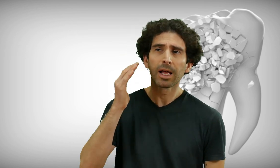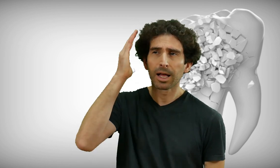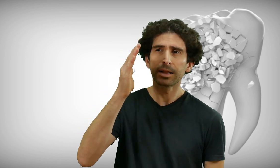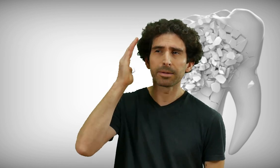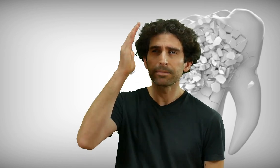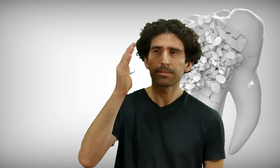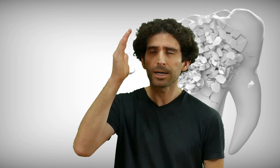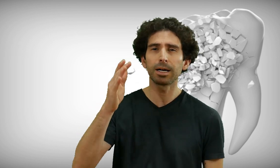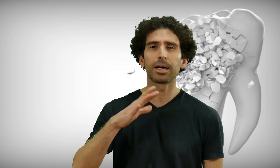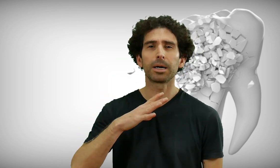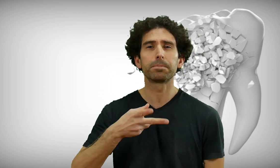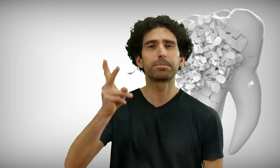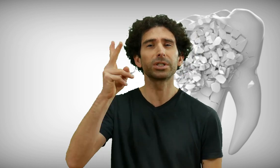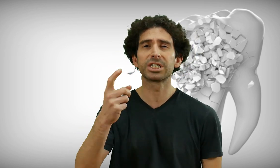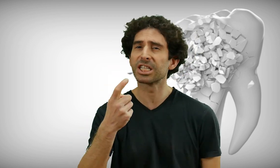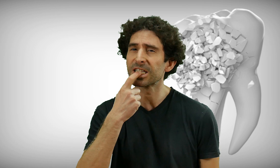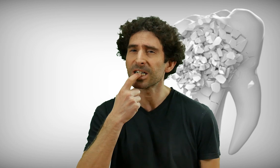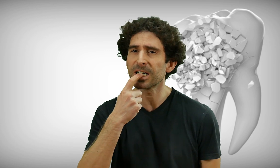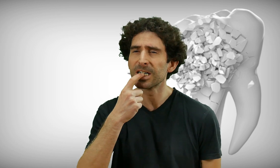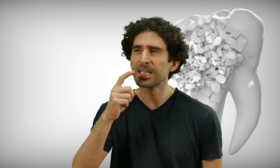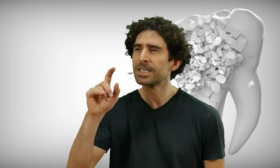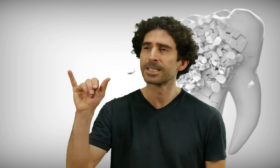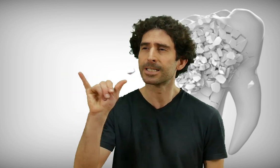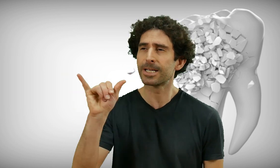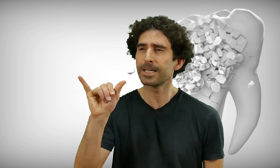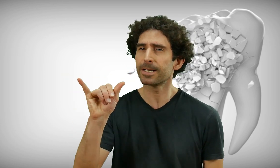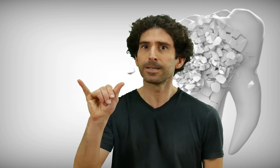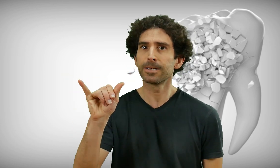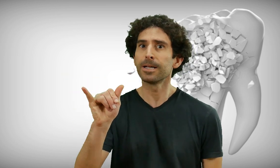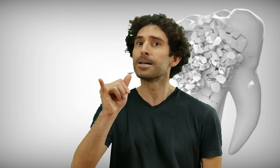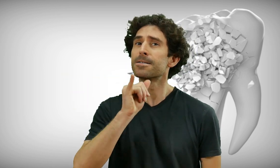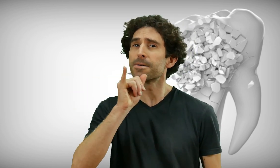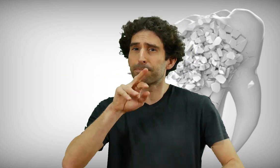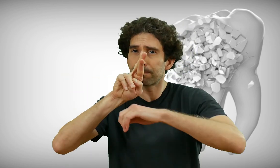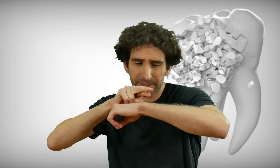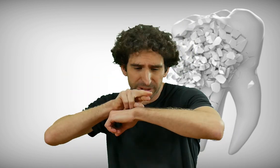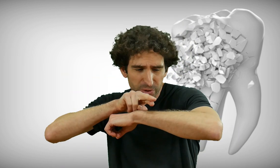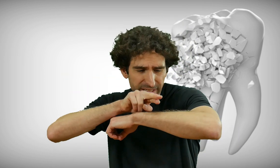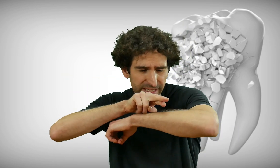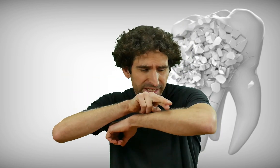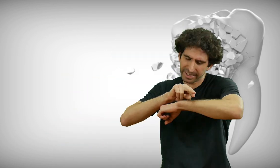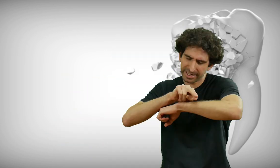L'animal qui a le plus de dents... C'est la petite souris.